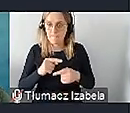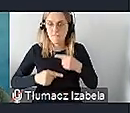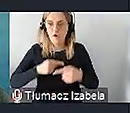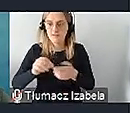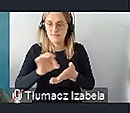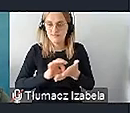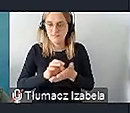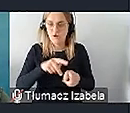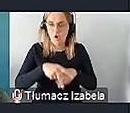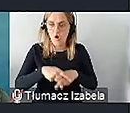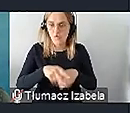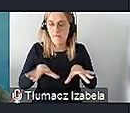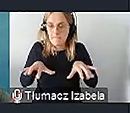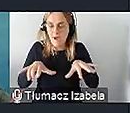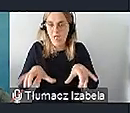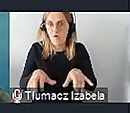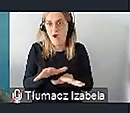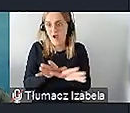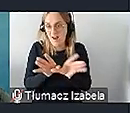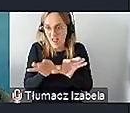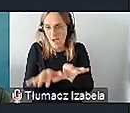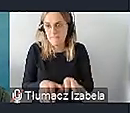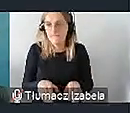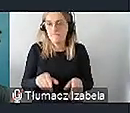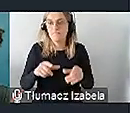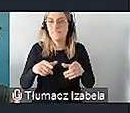że był to po drodze koń, pająk, krab i jajecznica. [śmiech]